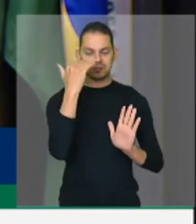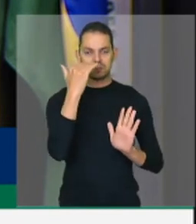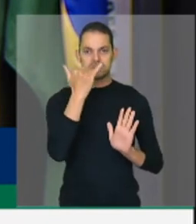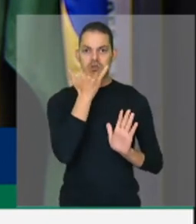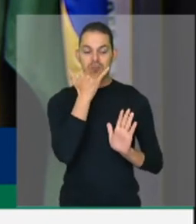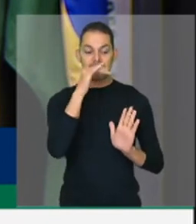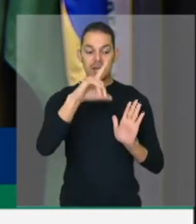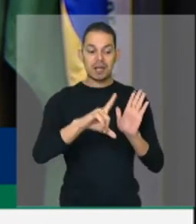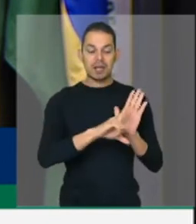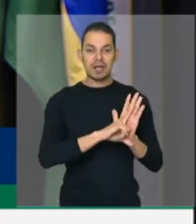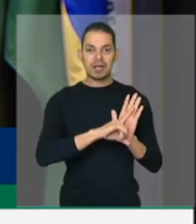ENTENDEM A LEI, SABEM A LEI E FORAM MUITO FELIZES. POR ISSO